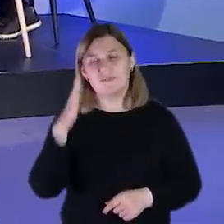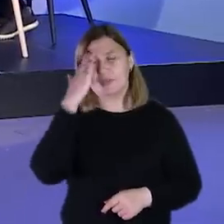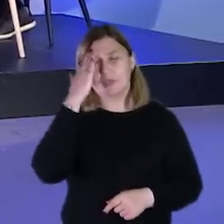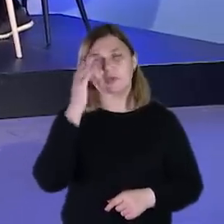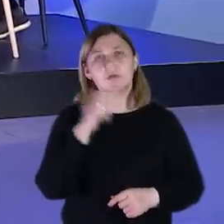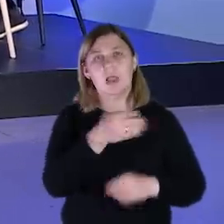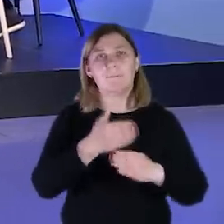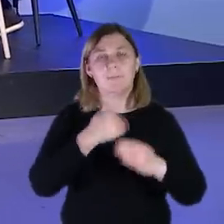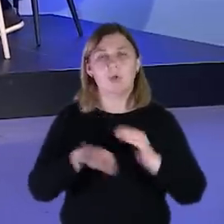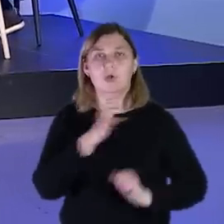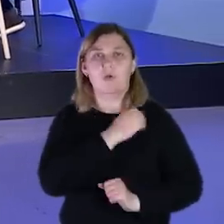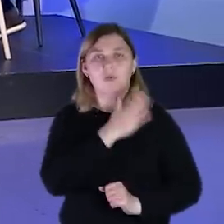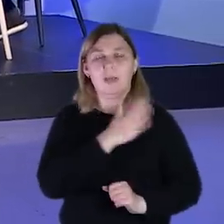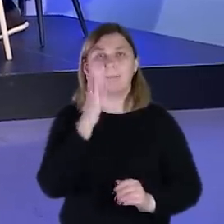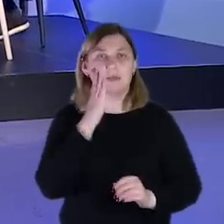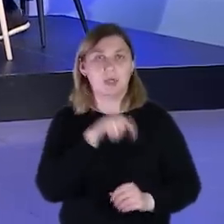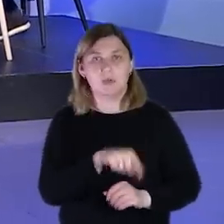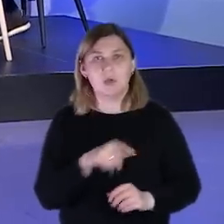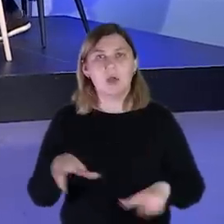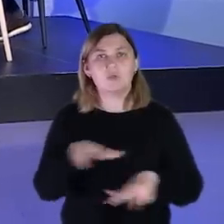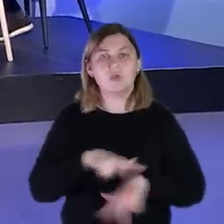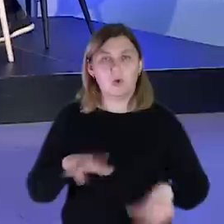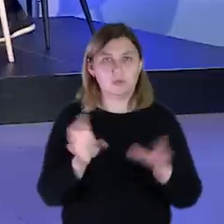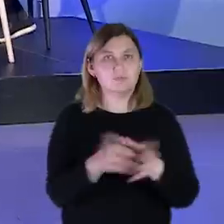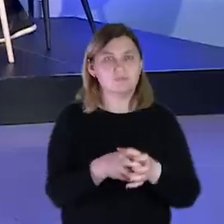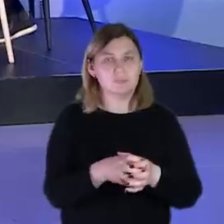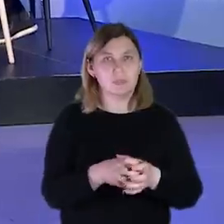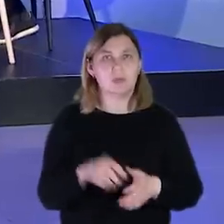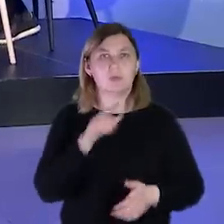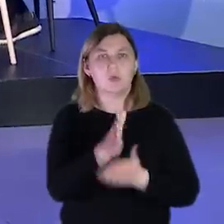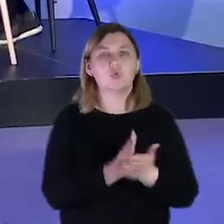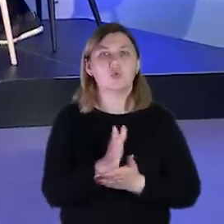że dany podoficer w tej miejscowości mieszkający z rodziną służył w Korpusie Ochrony Pogranicza,